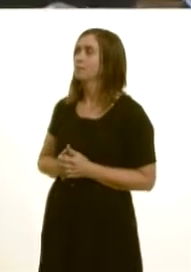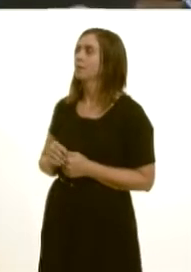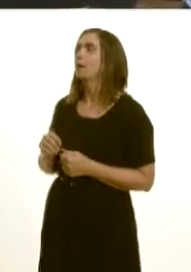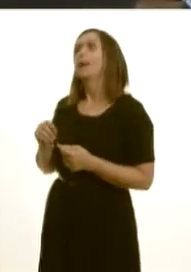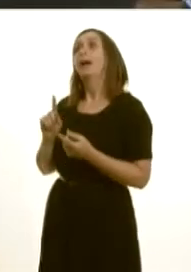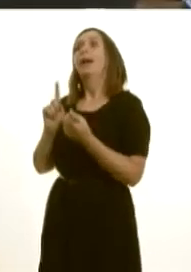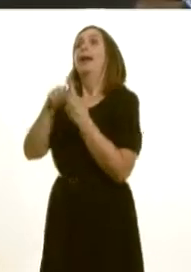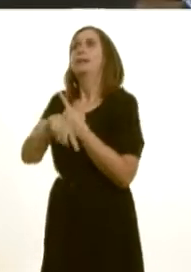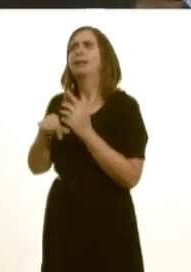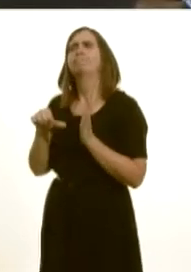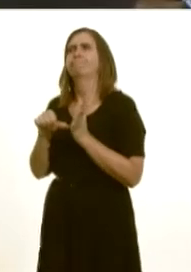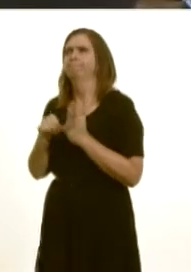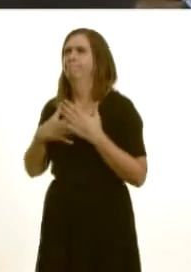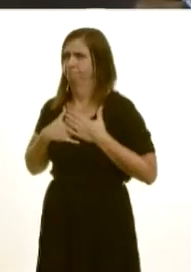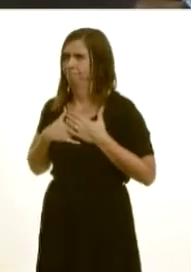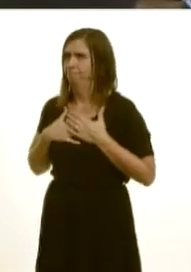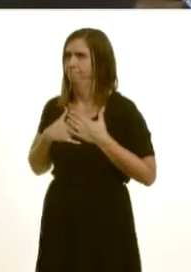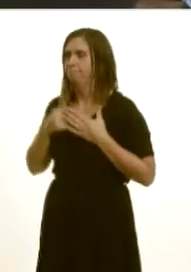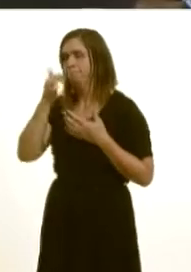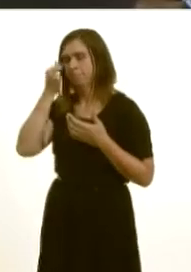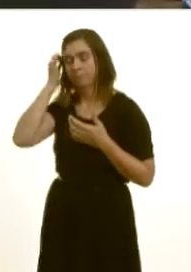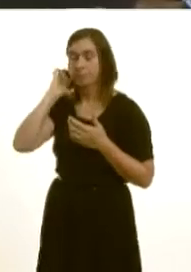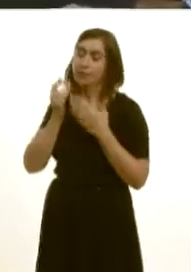gwleidyddion ein hunain. Mae astudiaethau gwleidyddol yn rhywbeth gweddol o newydd yn